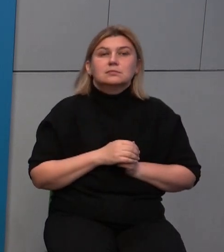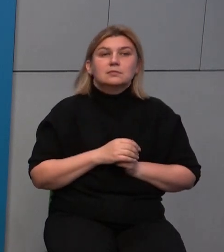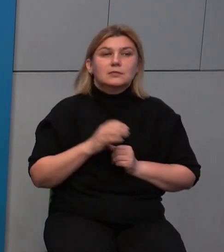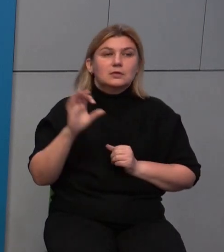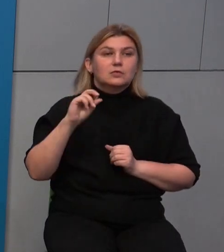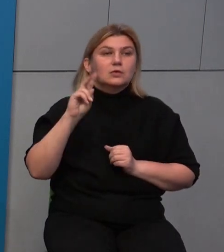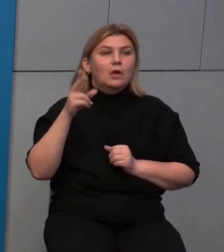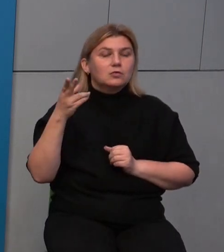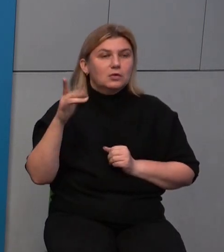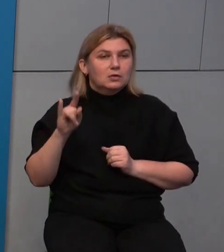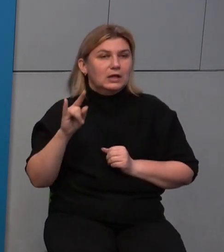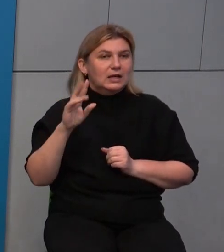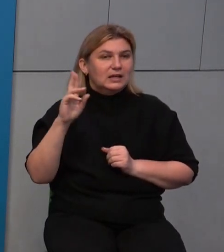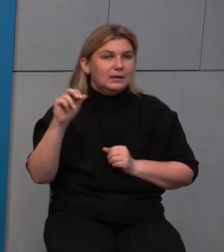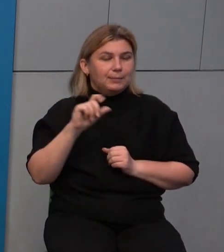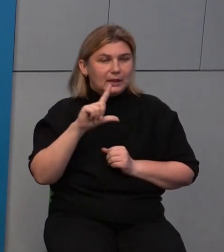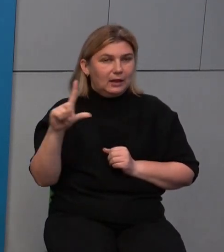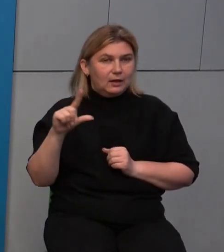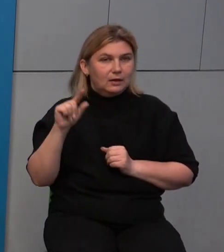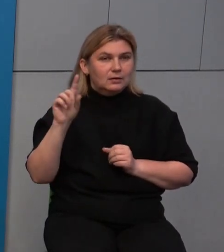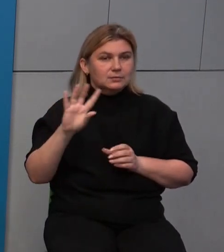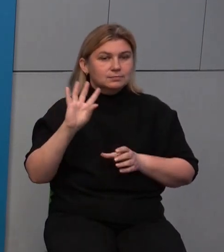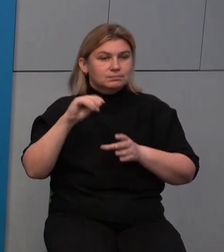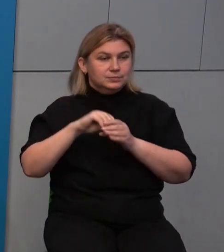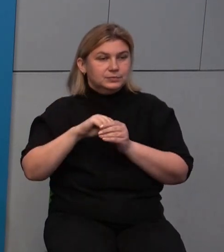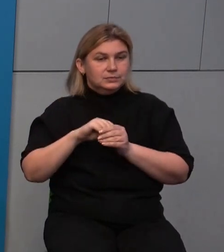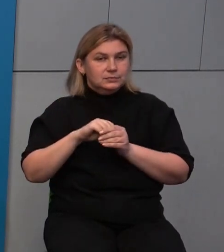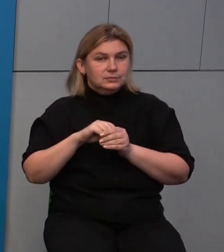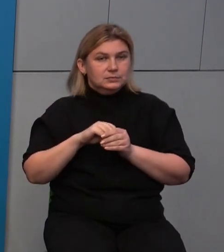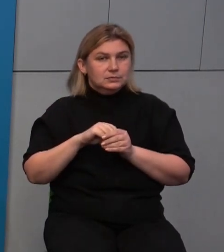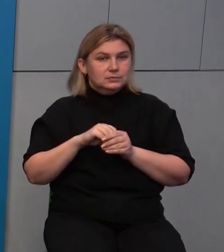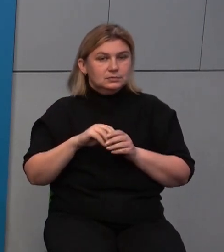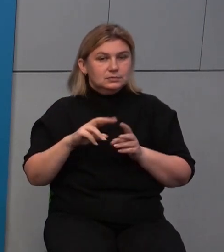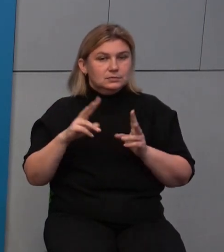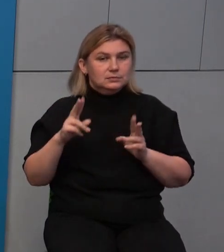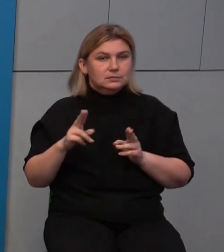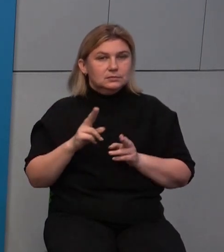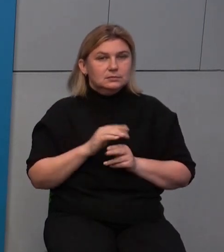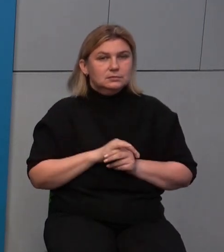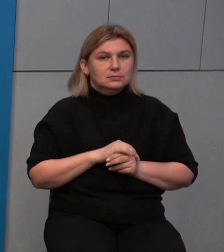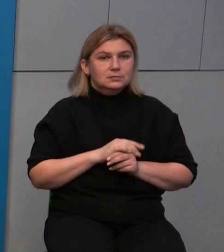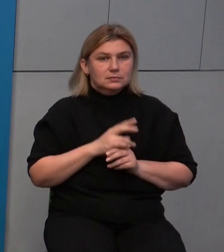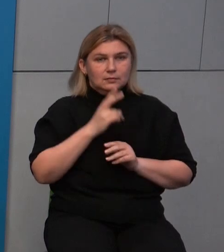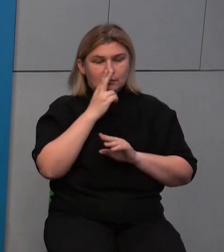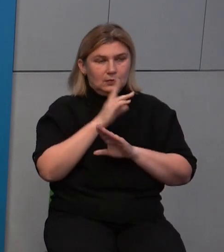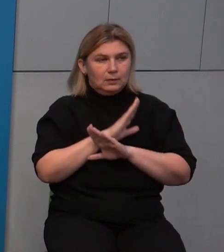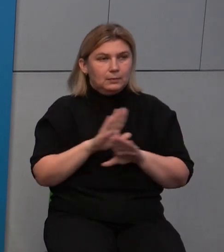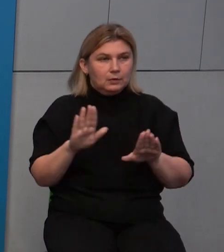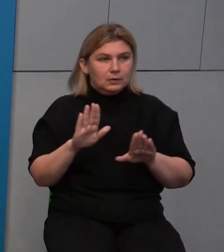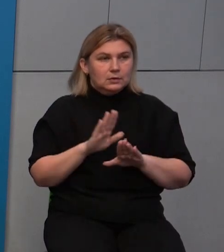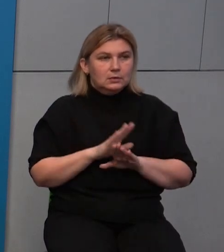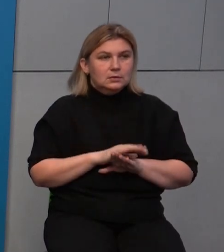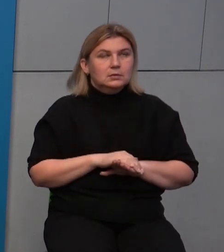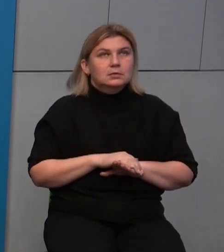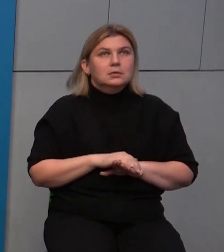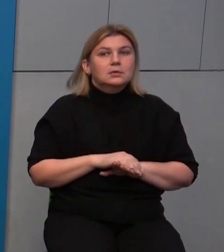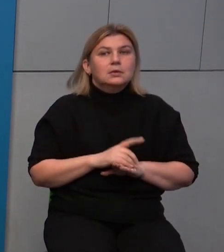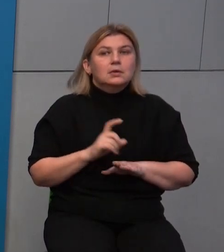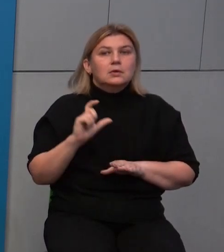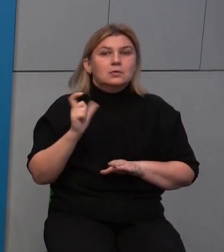czyli ingerując w te gatunkowe ramy i pokazując, że coś, co jest niezwykle